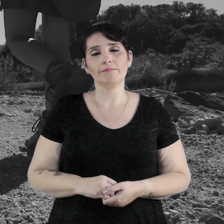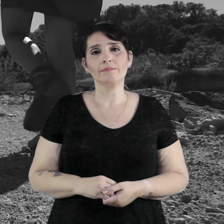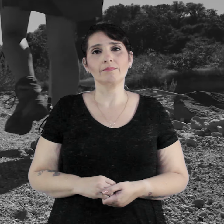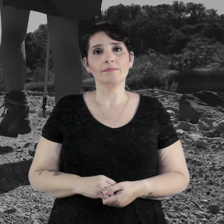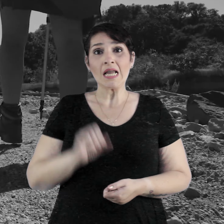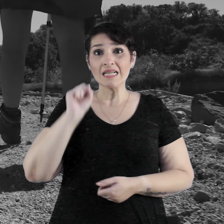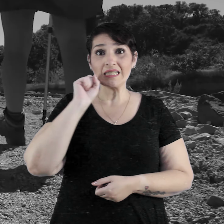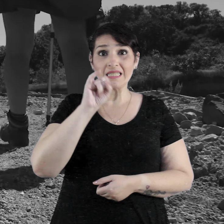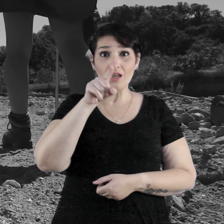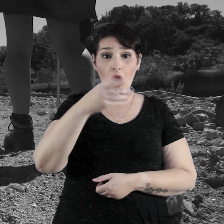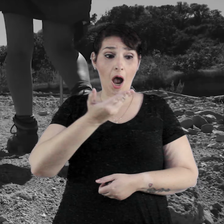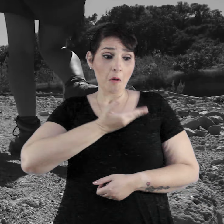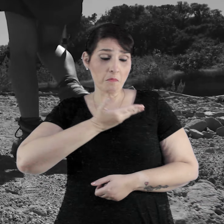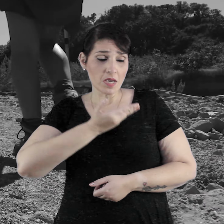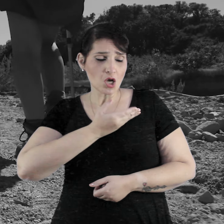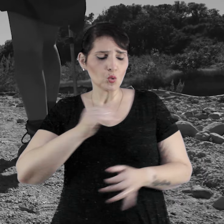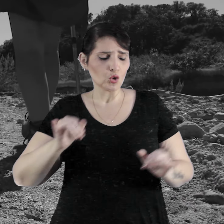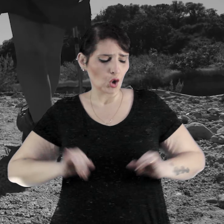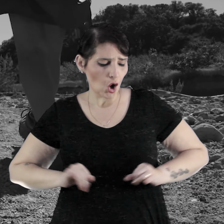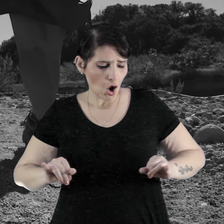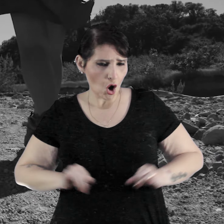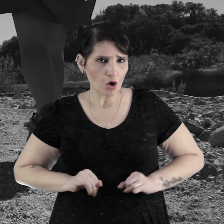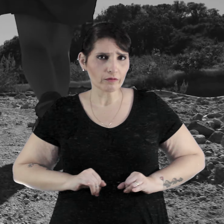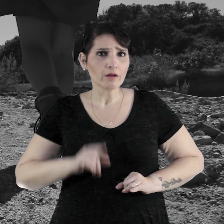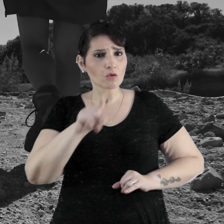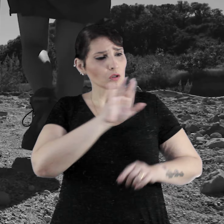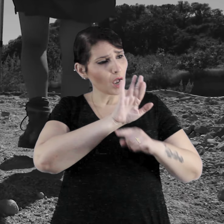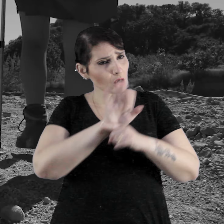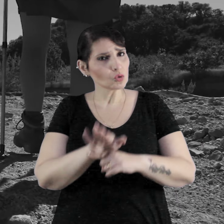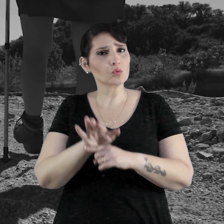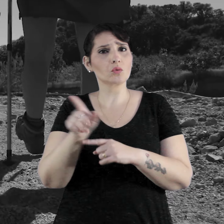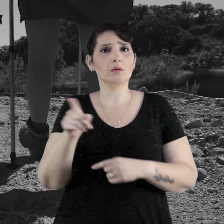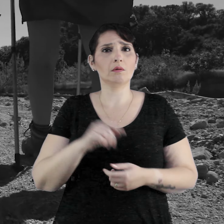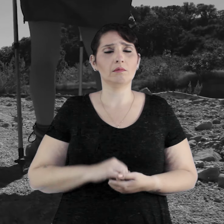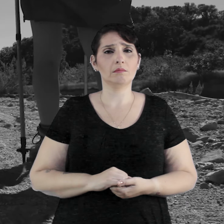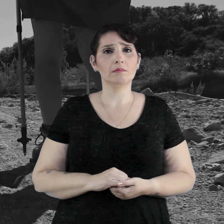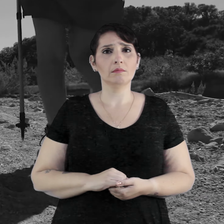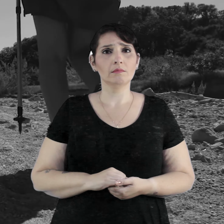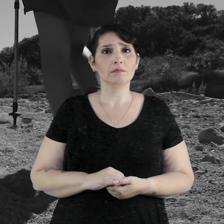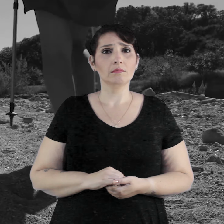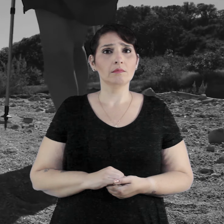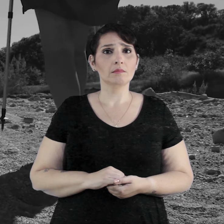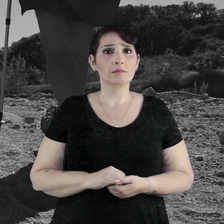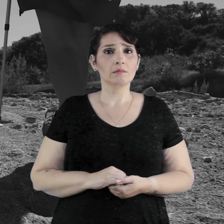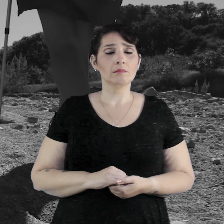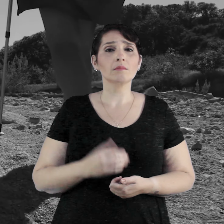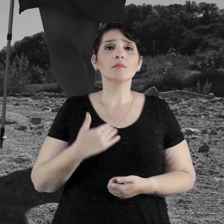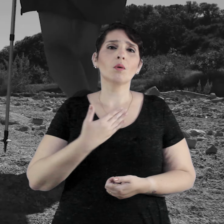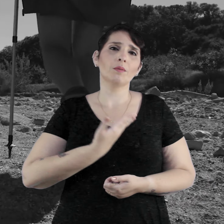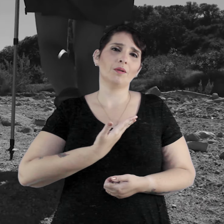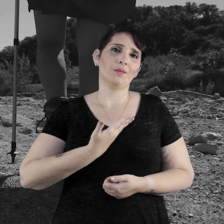Se você tem um amigo que sofre, você tem que ajudá lo. Meu caro amigo,